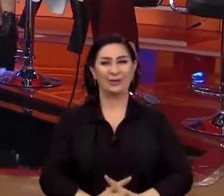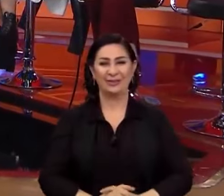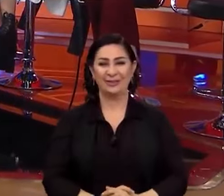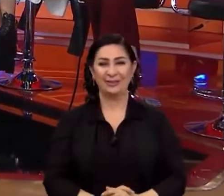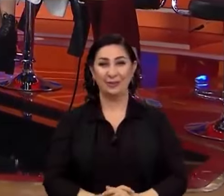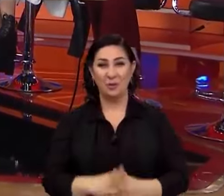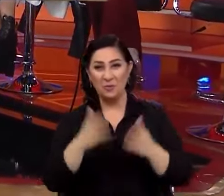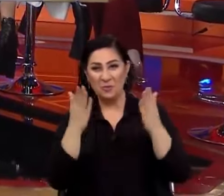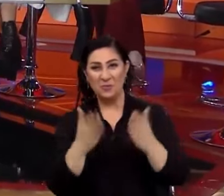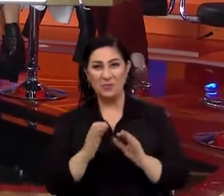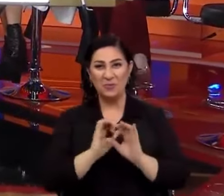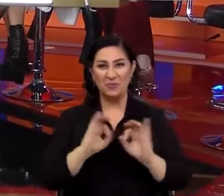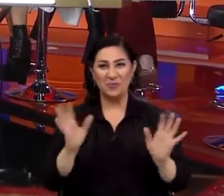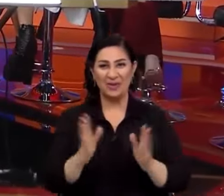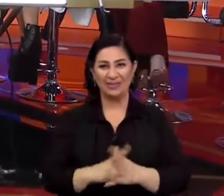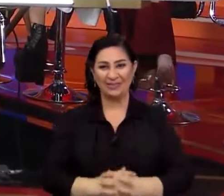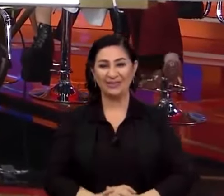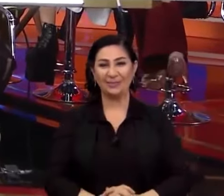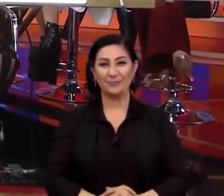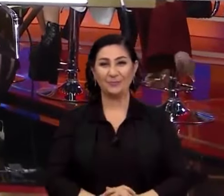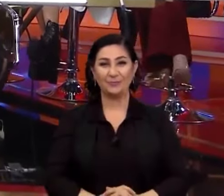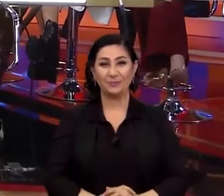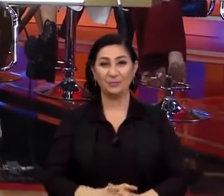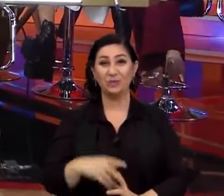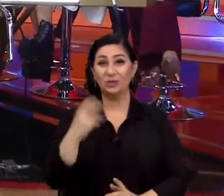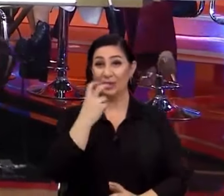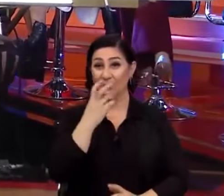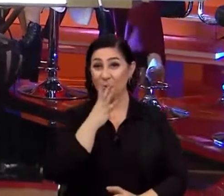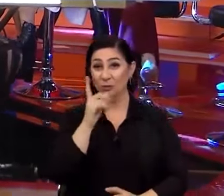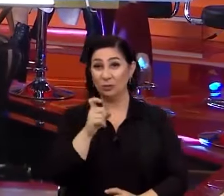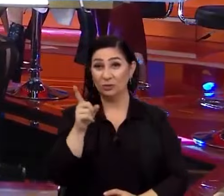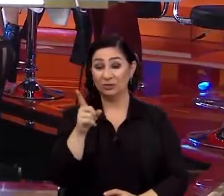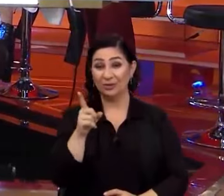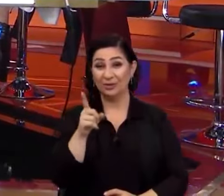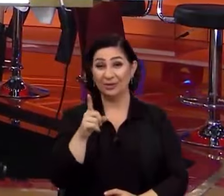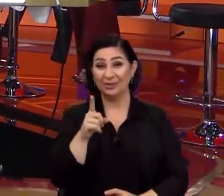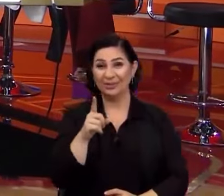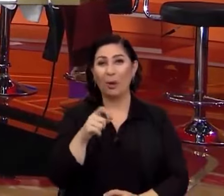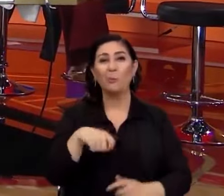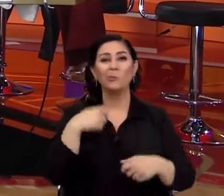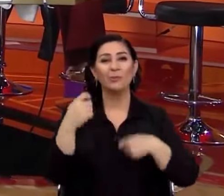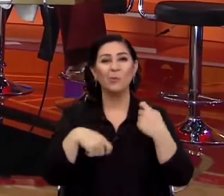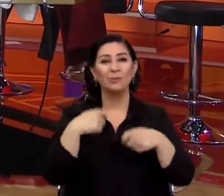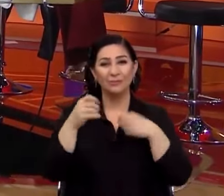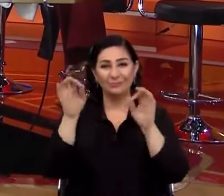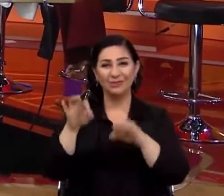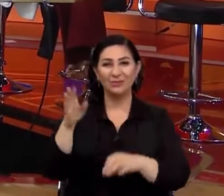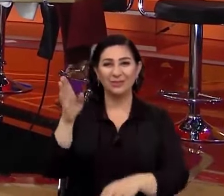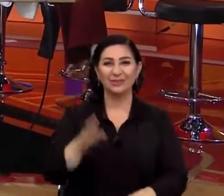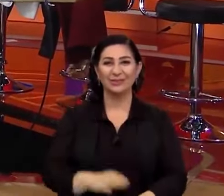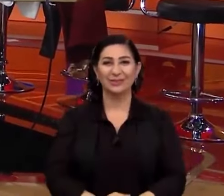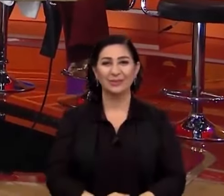ne oldu buna diye Evet biliyor musunuz şarkıyı fam minör dom Majör la minör